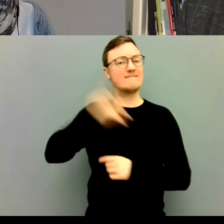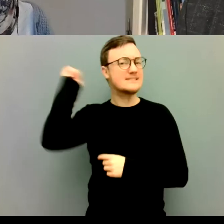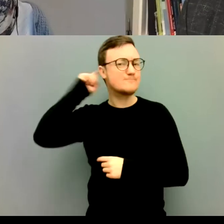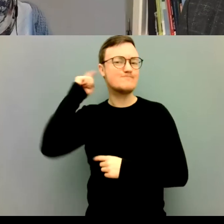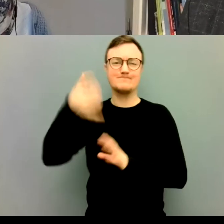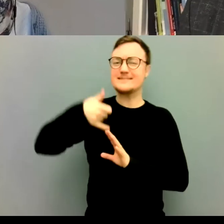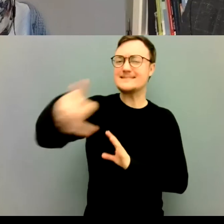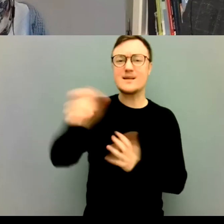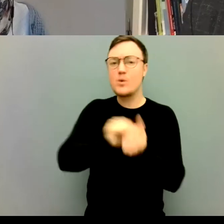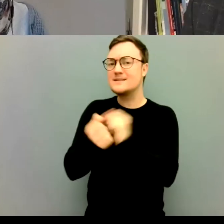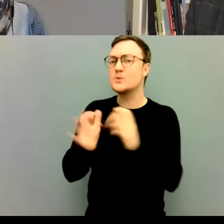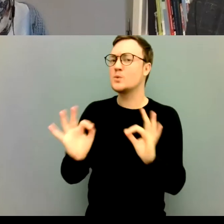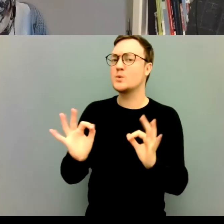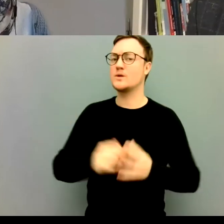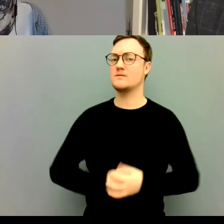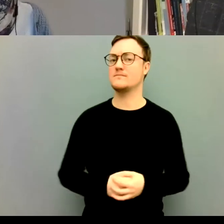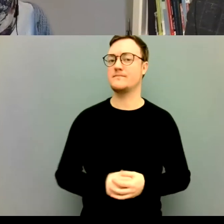Hur levandegör man frågorna hela tiden?